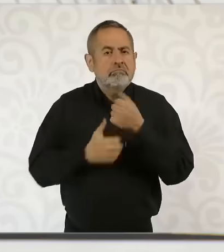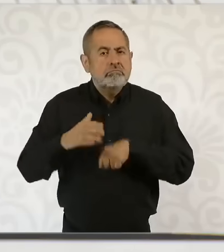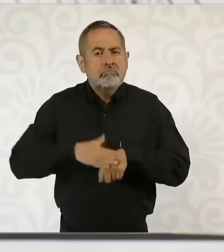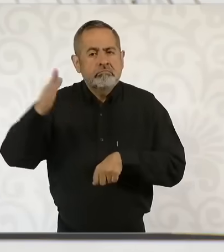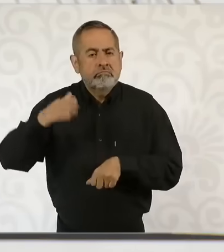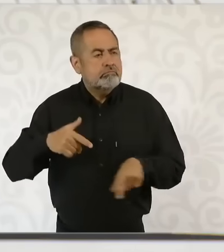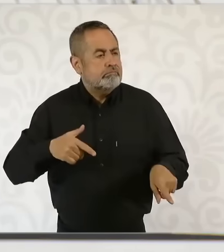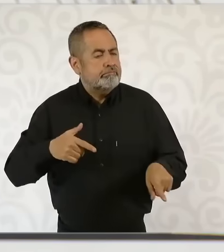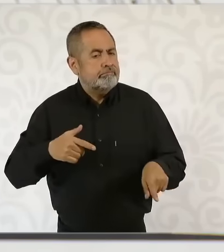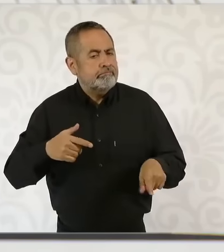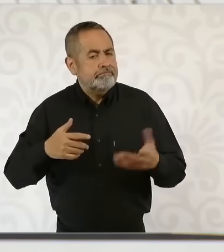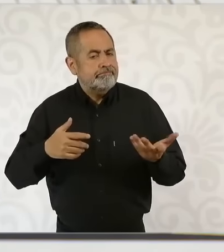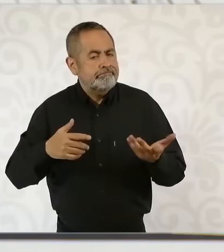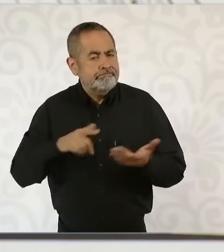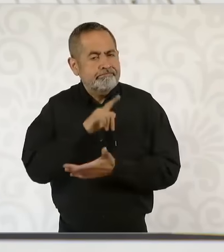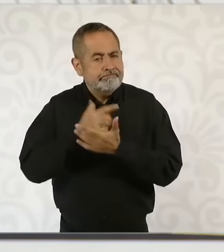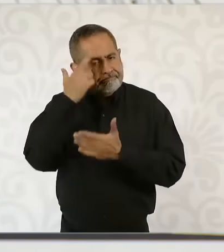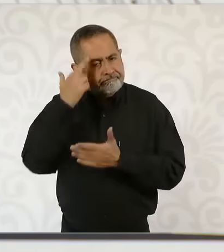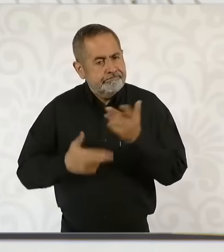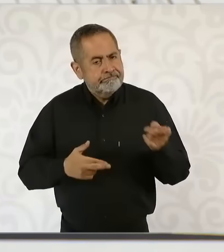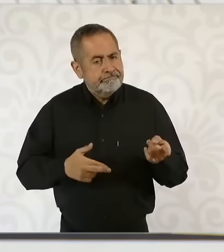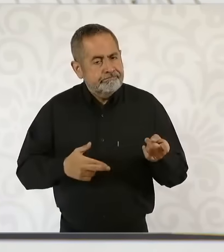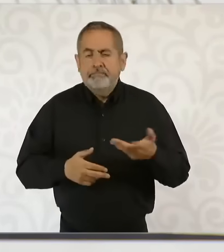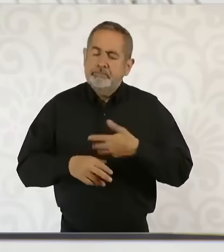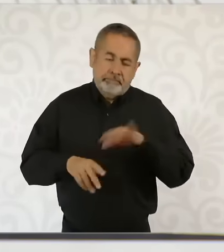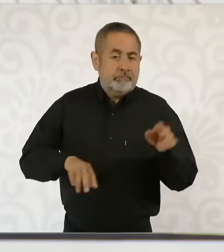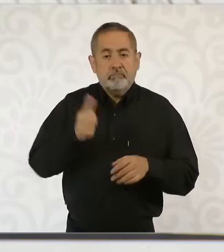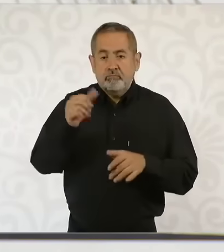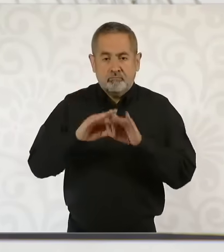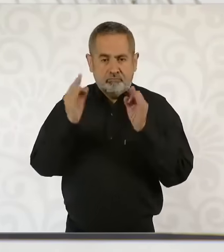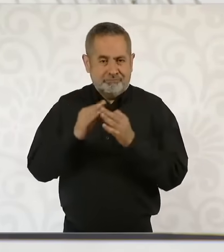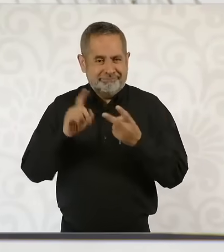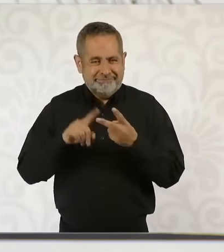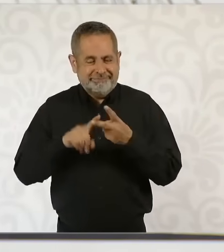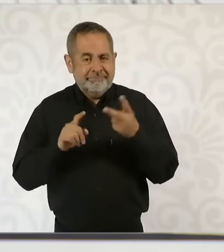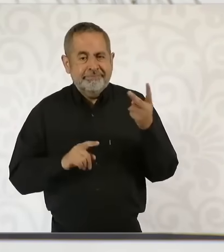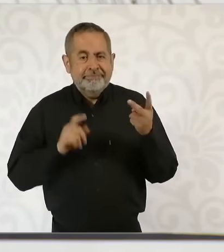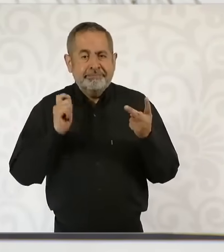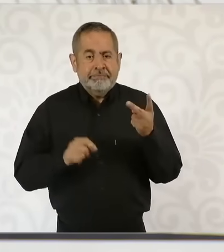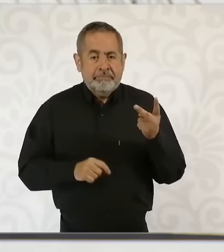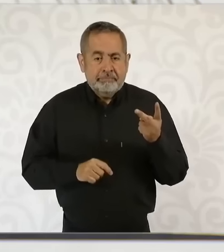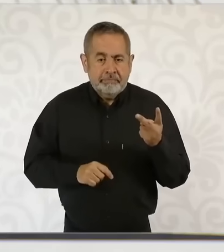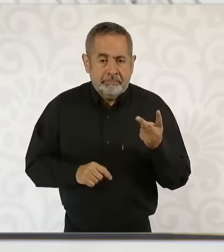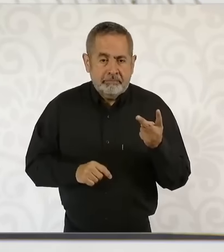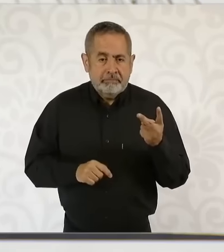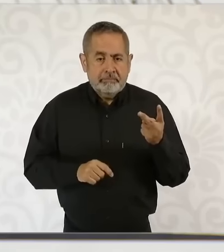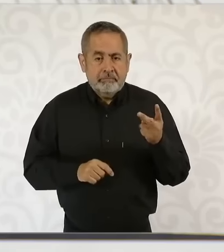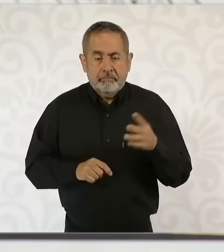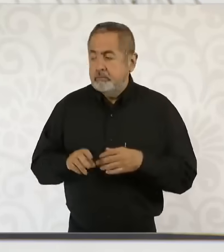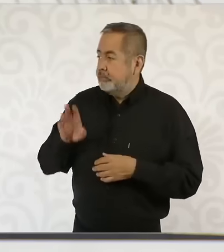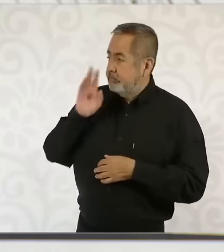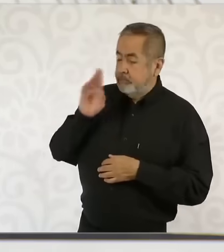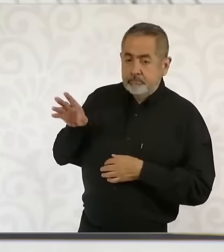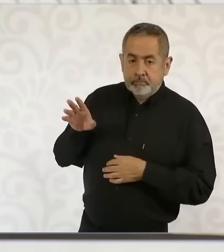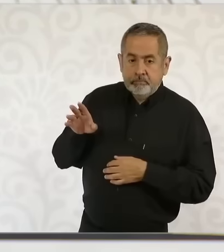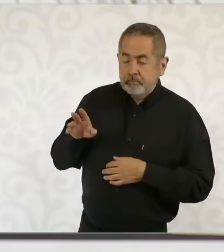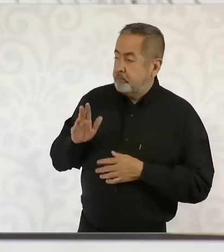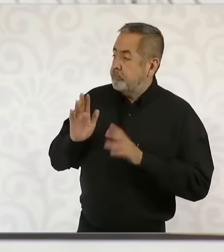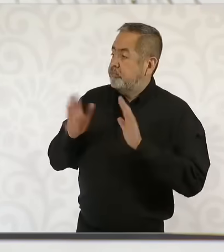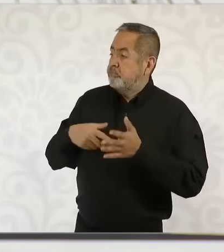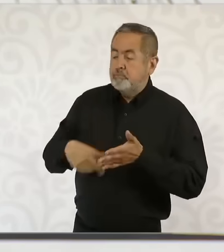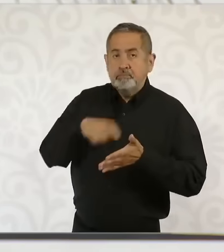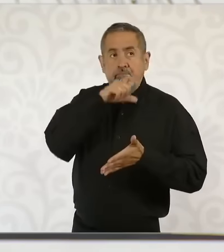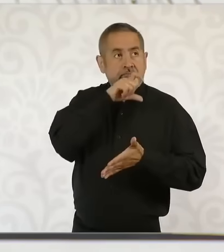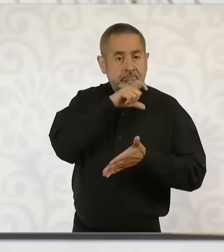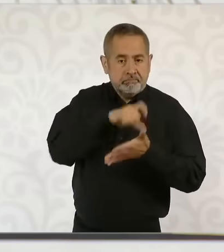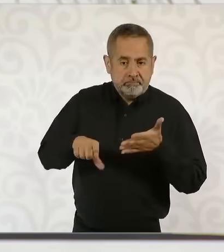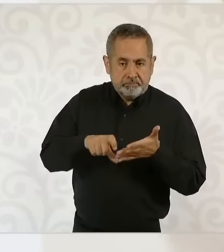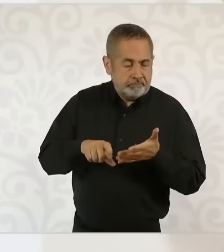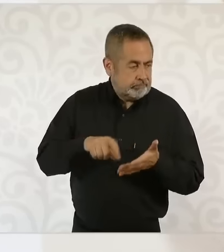Esa es una forma. Eh, otra forma es que se reporta que se compró algo que en realidad no se compró,